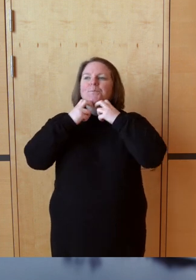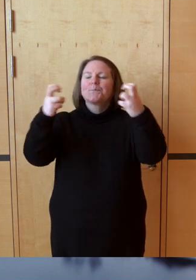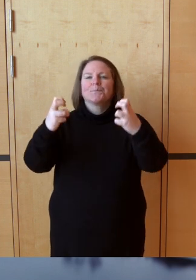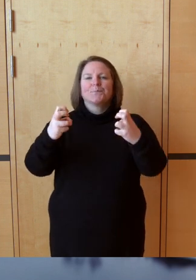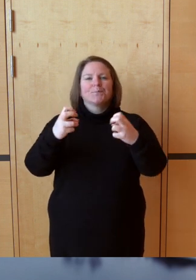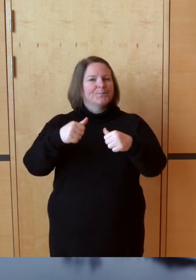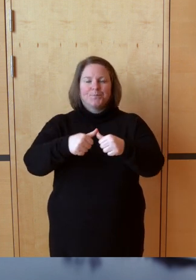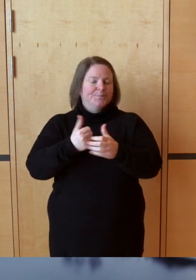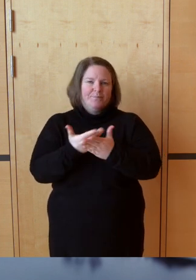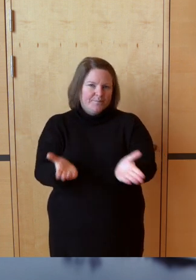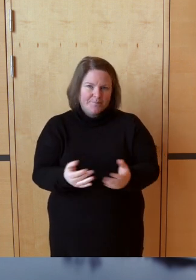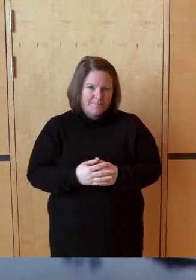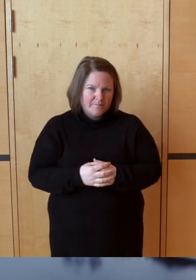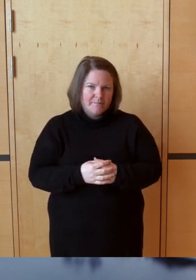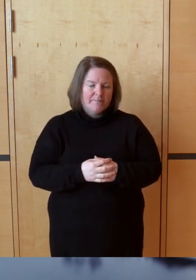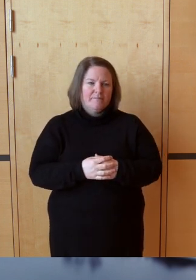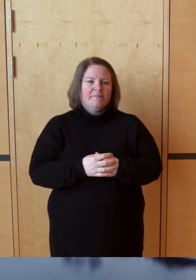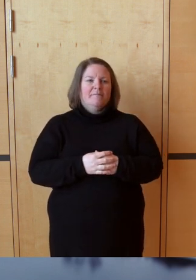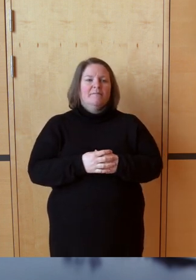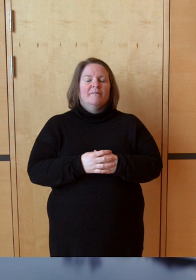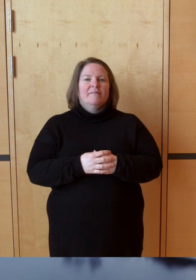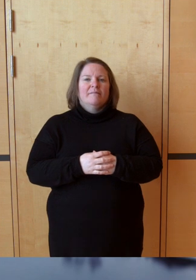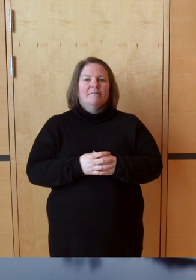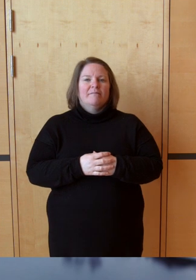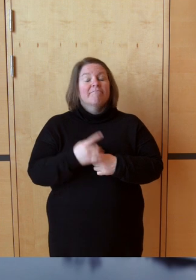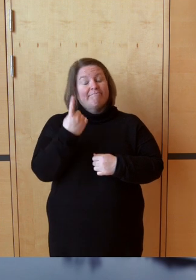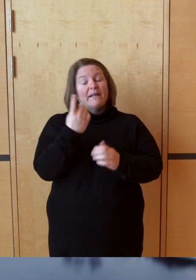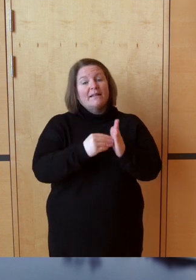Så där försöker vi att göra det det tillägget att göra det tydligt